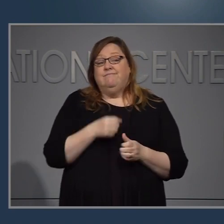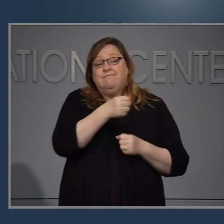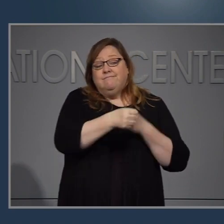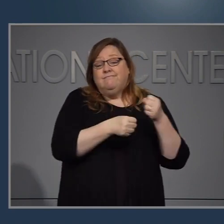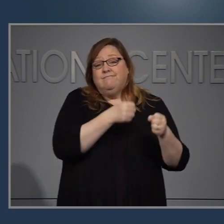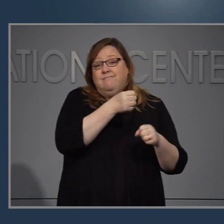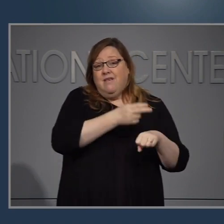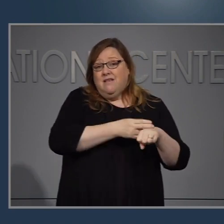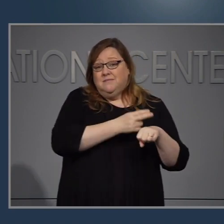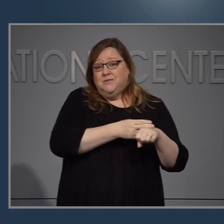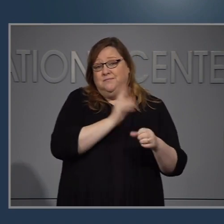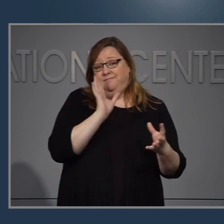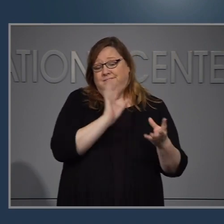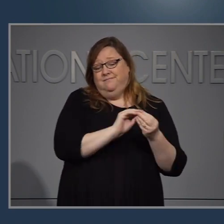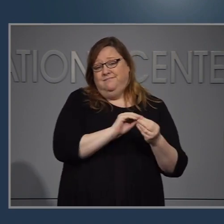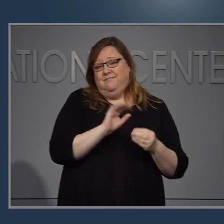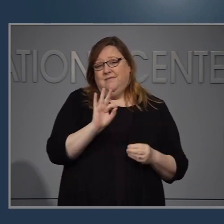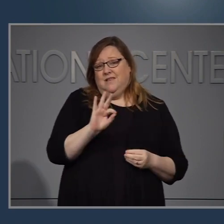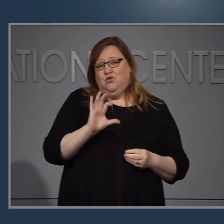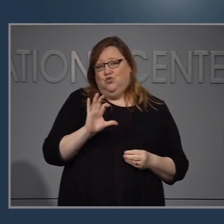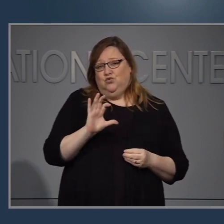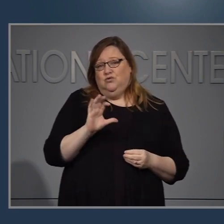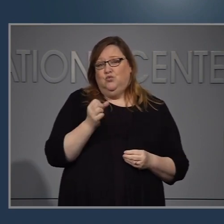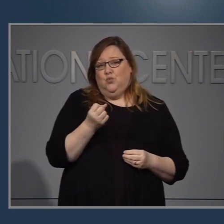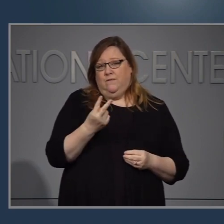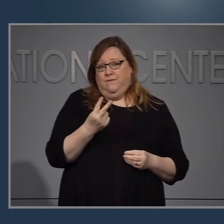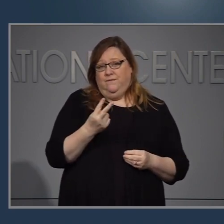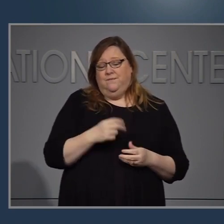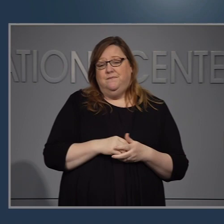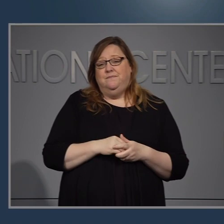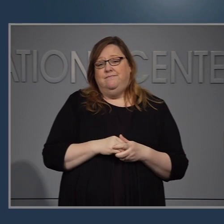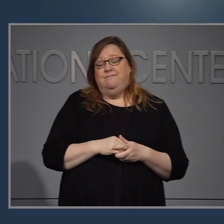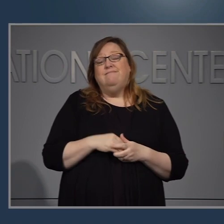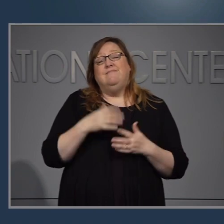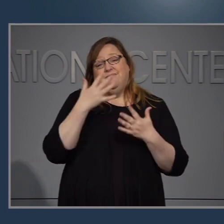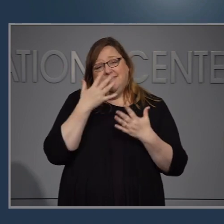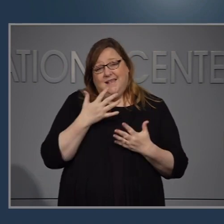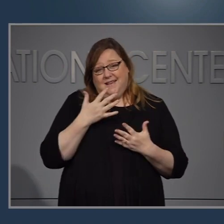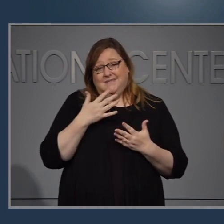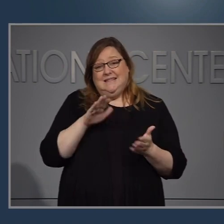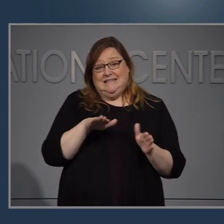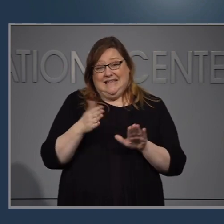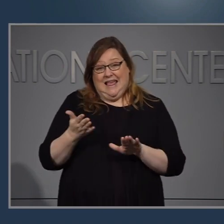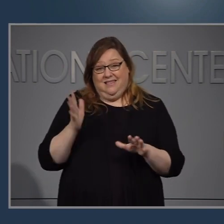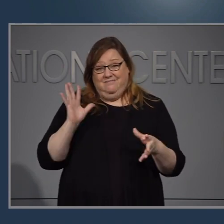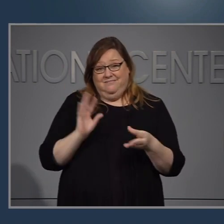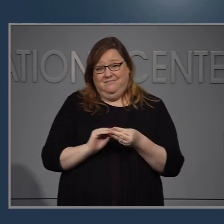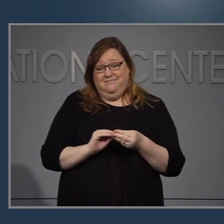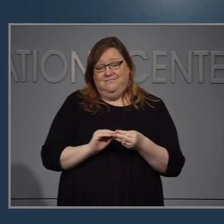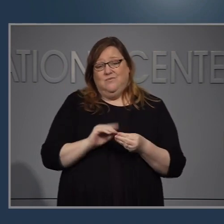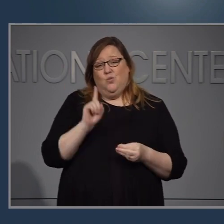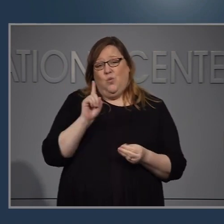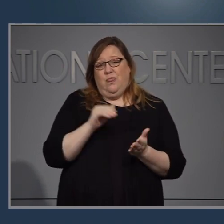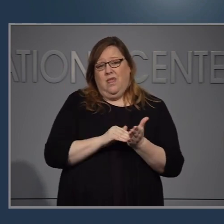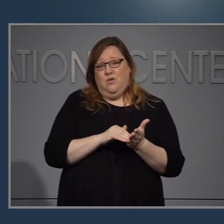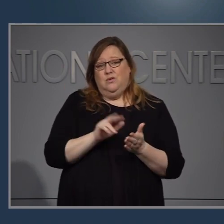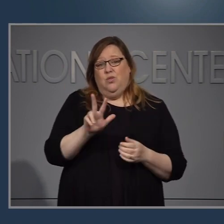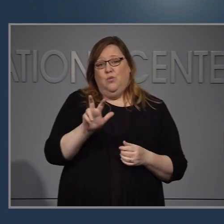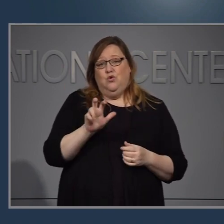hospital y tristemente han ocurrido mil trescientos noventa y uno fallecimientos. Hoy es el día de los datos.